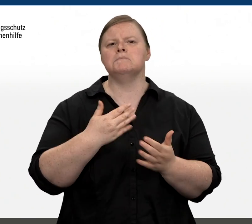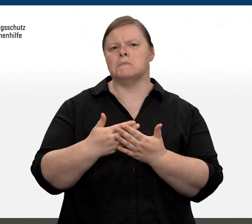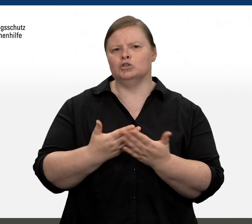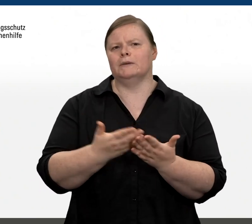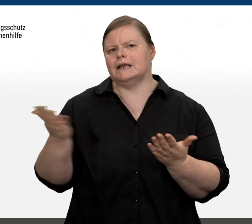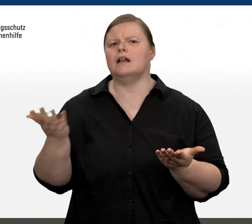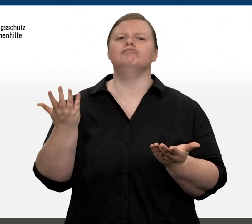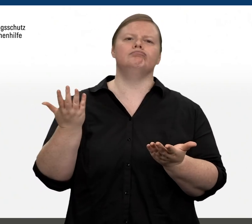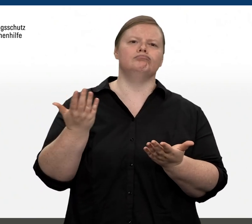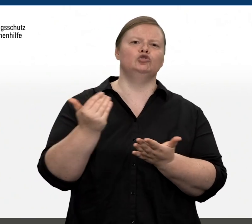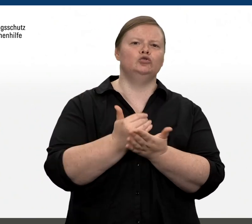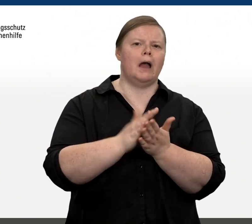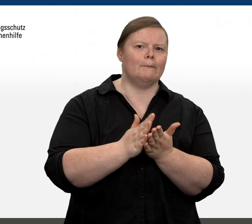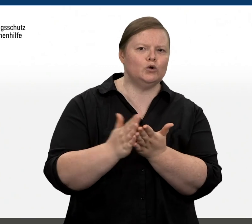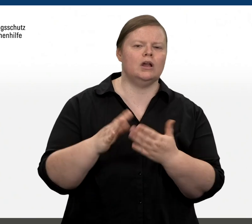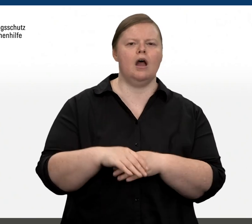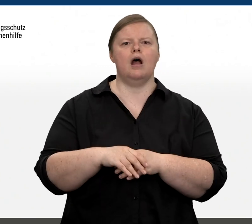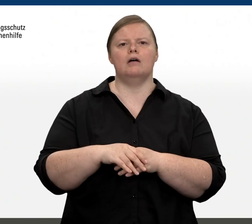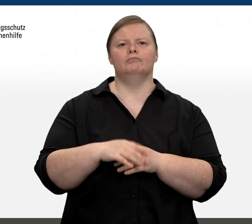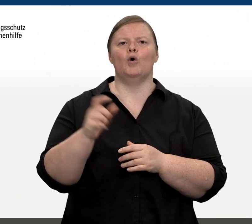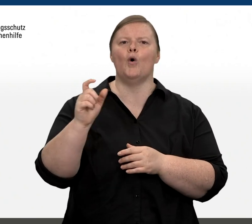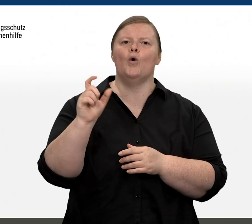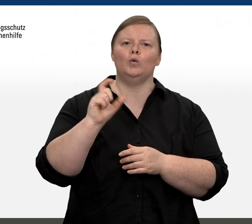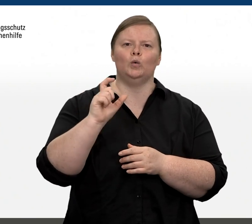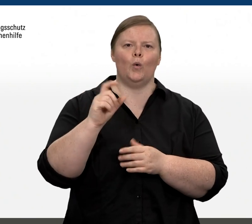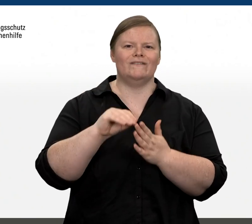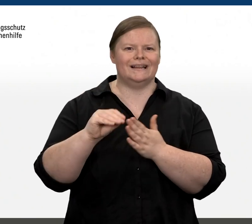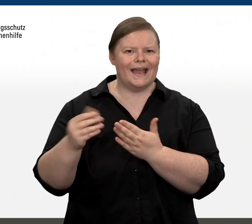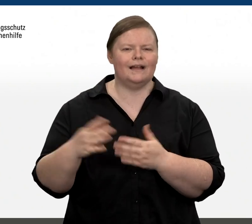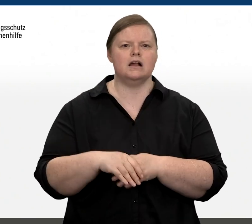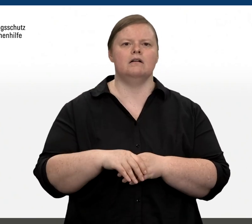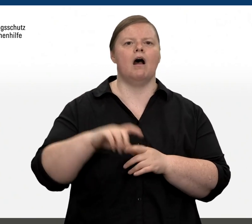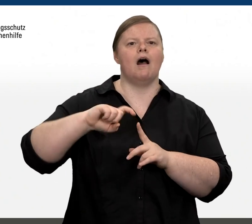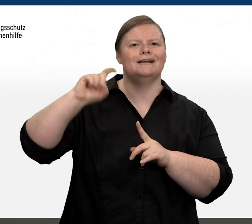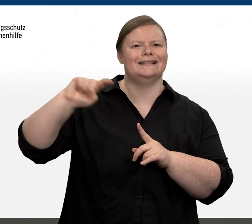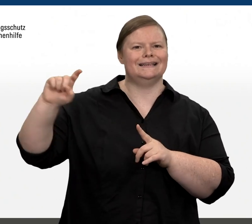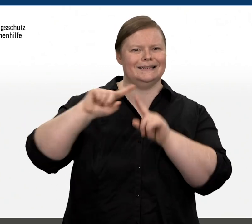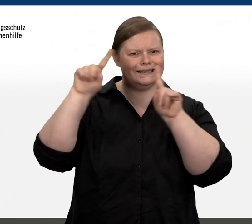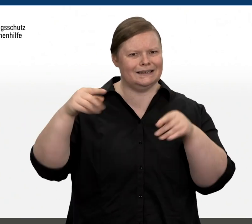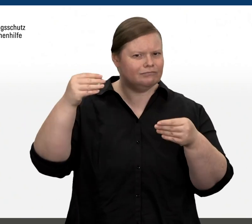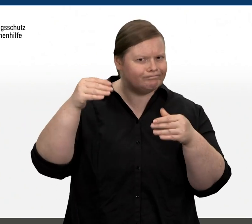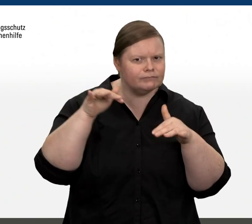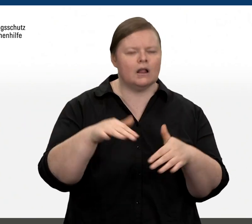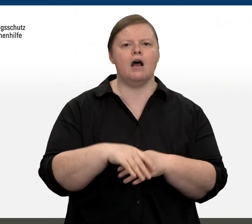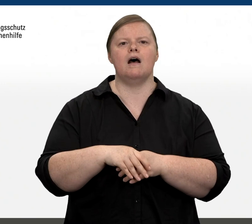Sparbücher, Kontoverträge, Aktien,